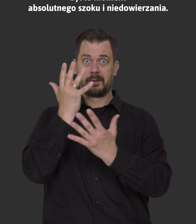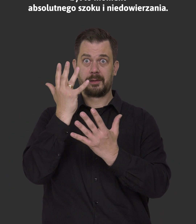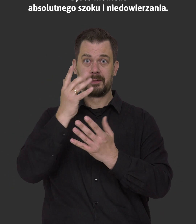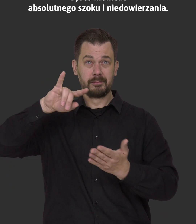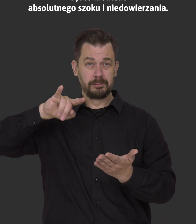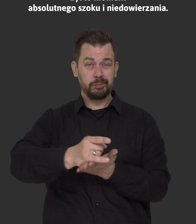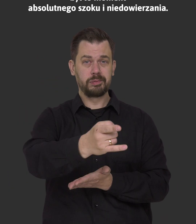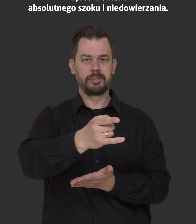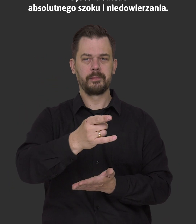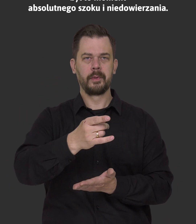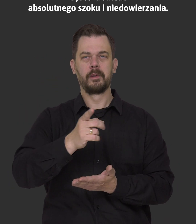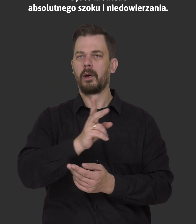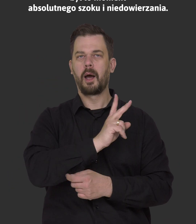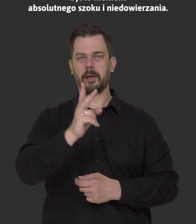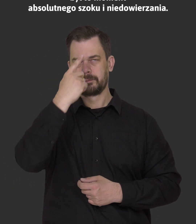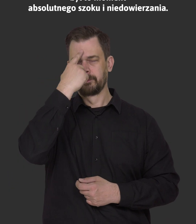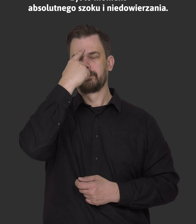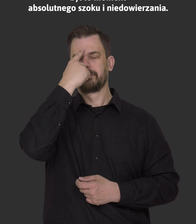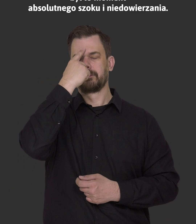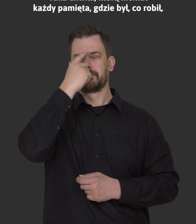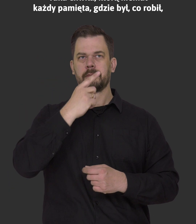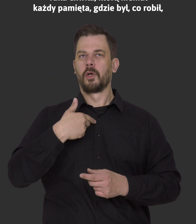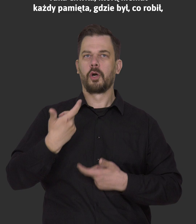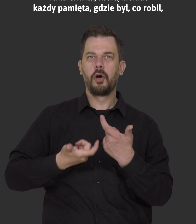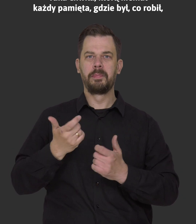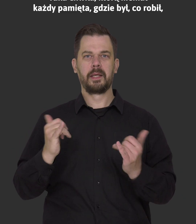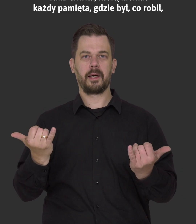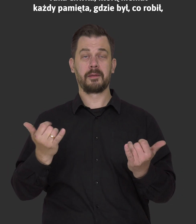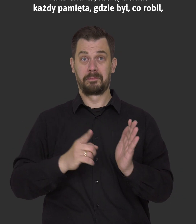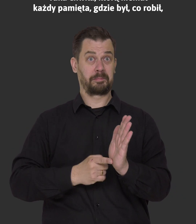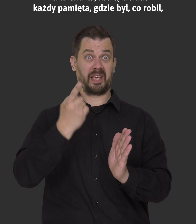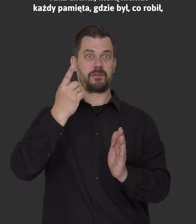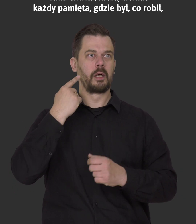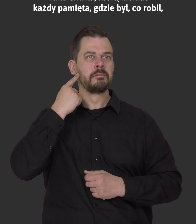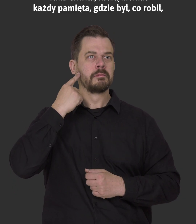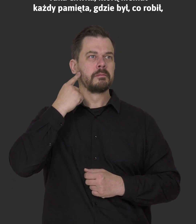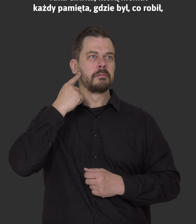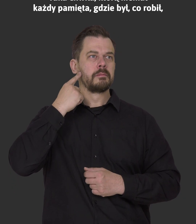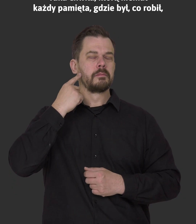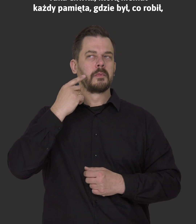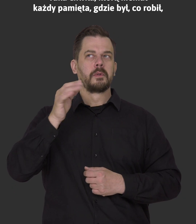był to moment absolutnego szoku i niedowierzania. Taka chwila, którą niemal każdy pamięta, gdzie był, co robił,